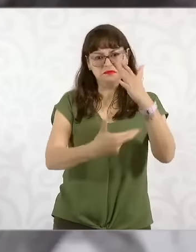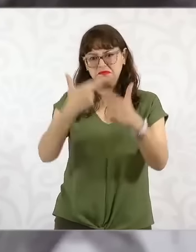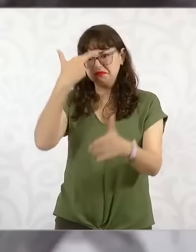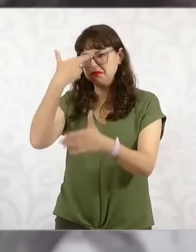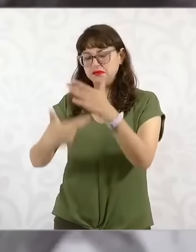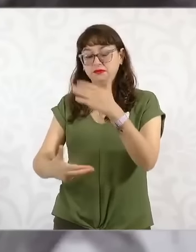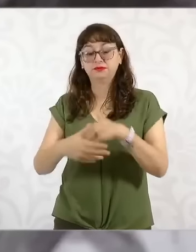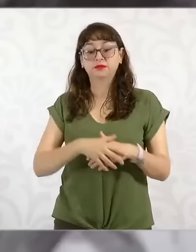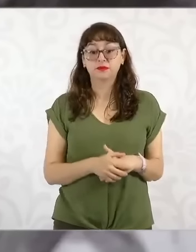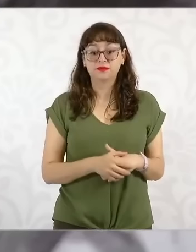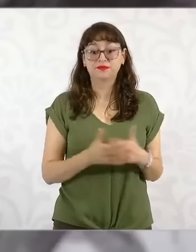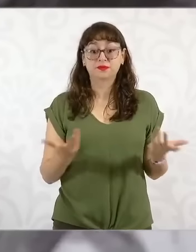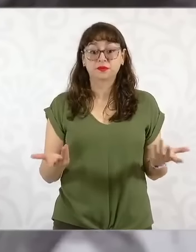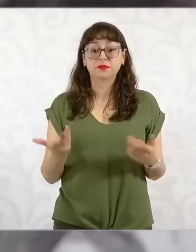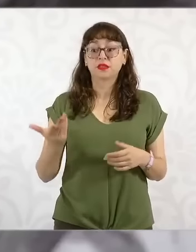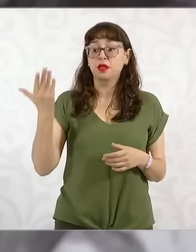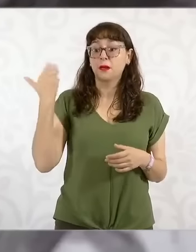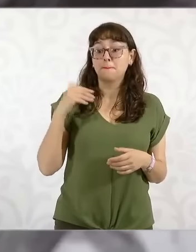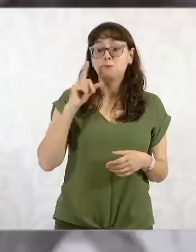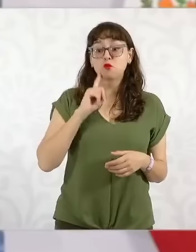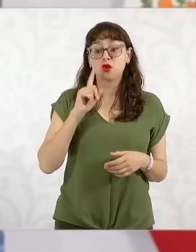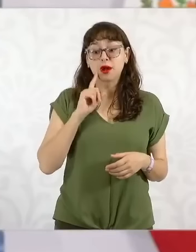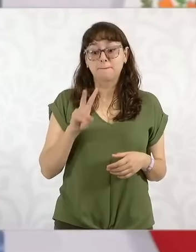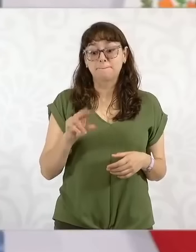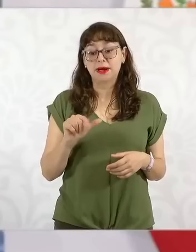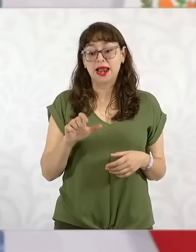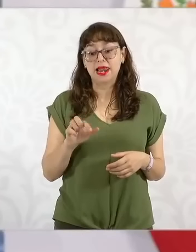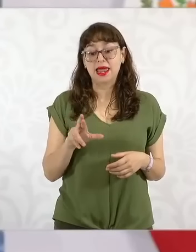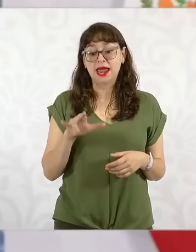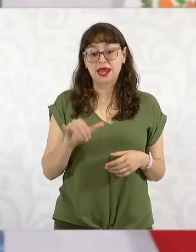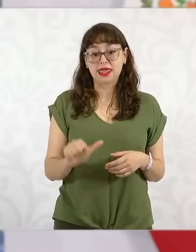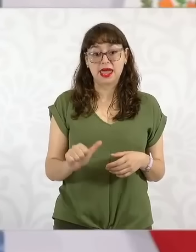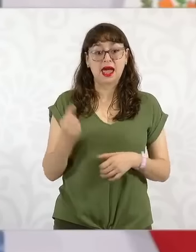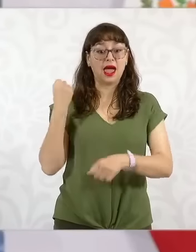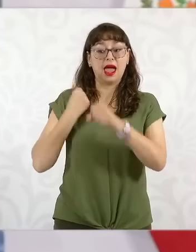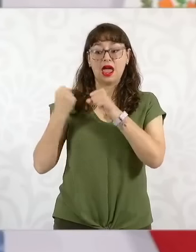encuentra el lamentable feminicidio de Valeria Márquez ocurrido en mayo de 2025 en Zapopa,